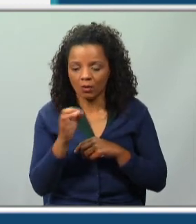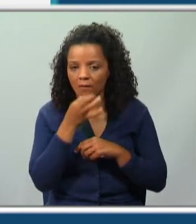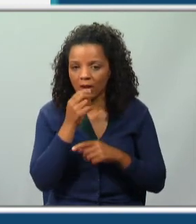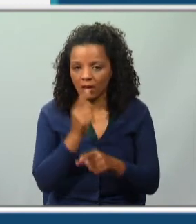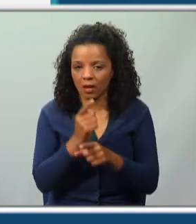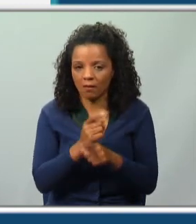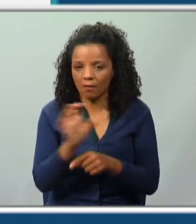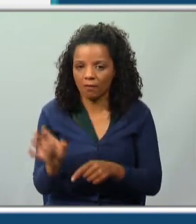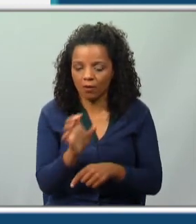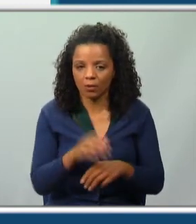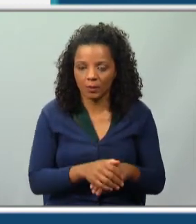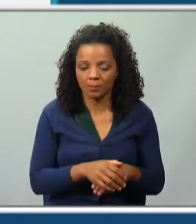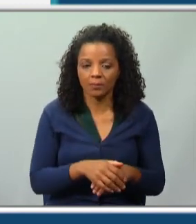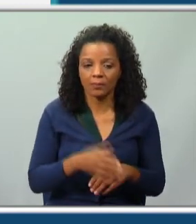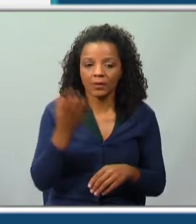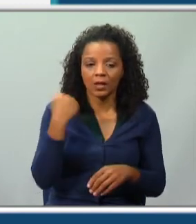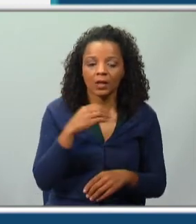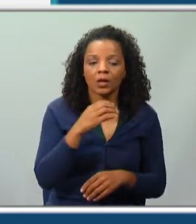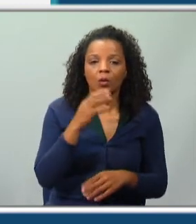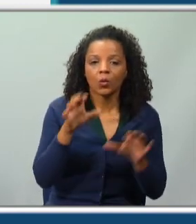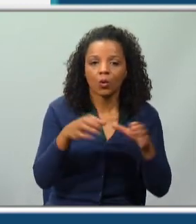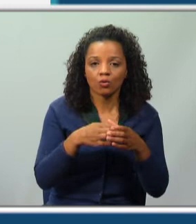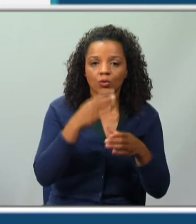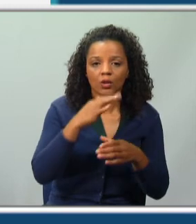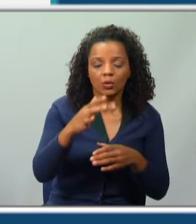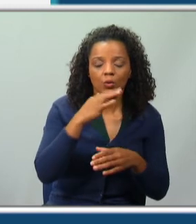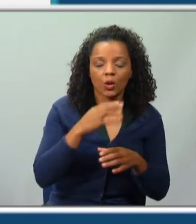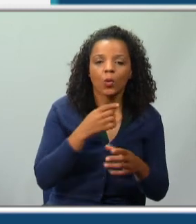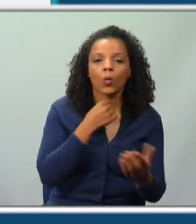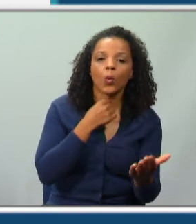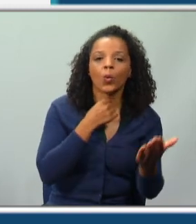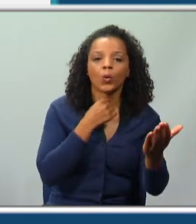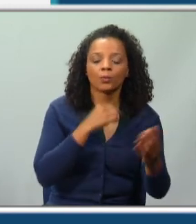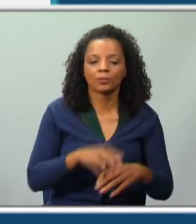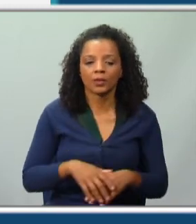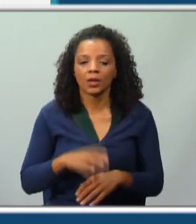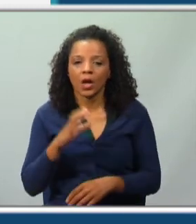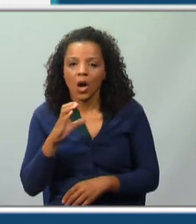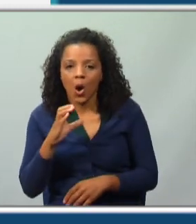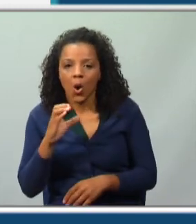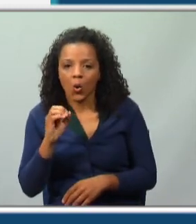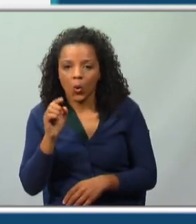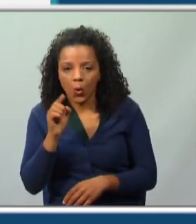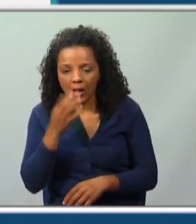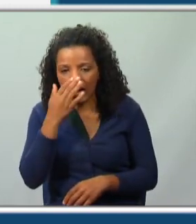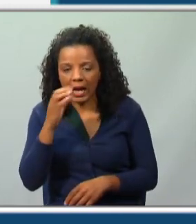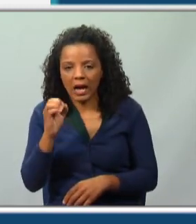forma de couro conjunto de cantor e moro que é o que quando ficamos envergonhados 皮革造型歌手和摩洛套裝這就是我們感到尷尬的時候